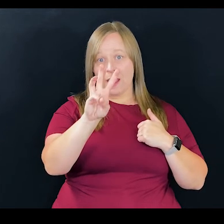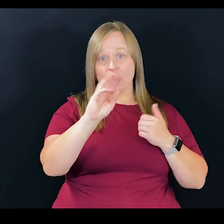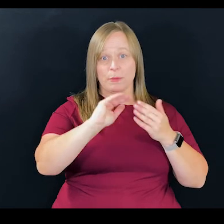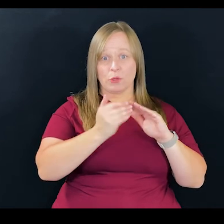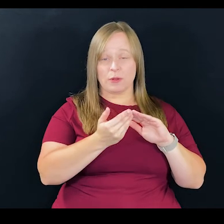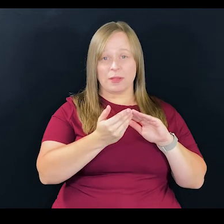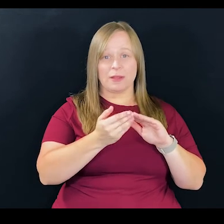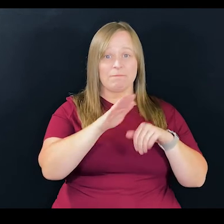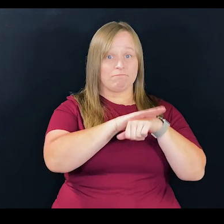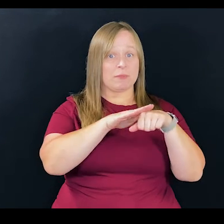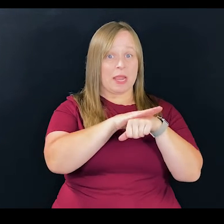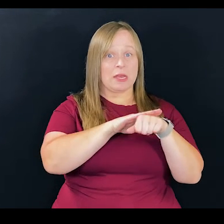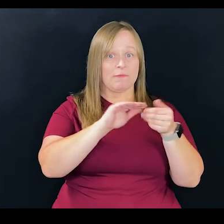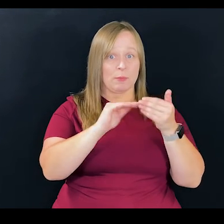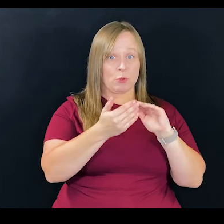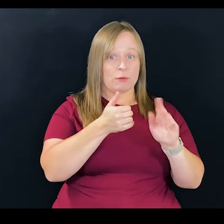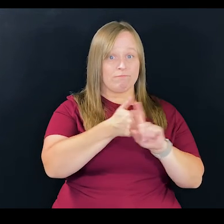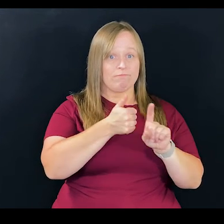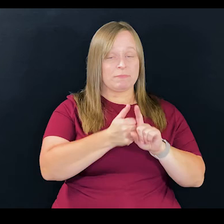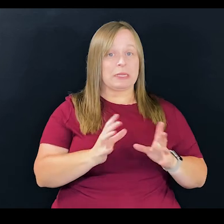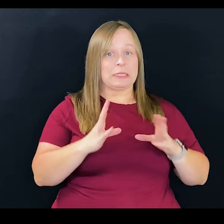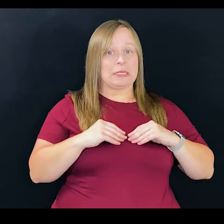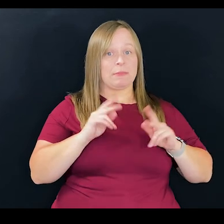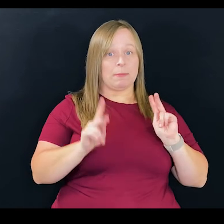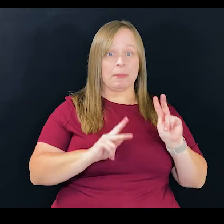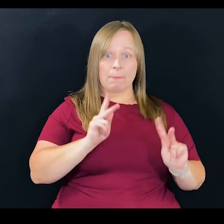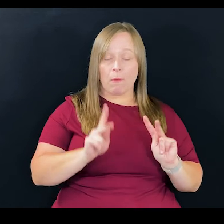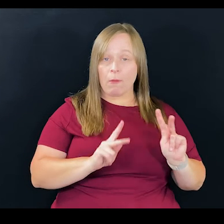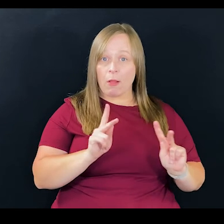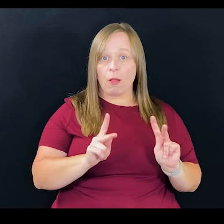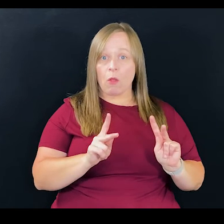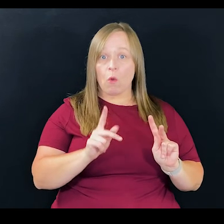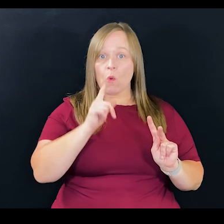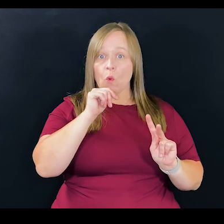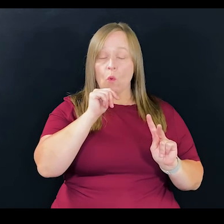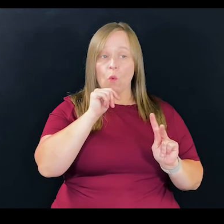que es una comunidad indígena que aceptan a personas